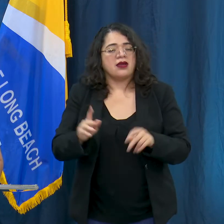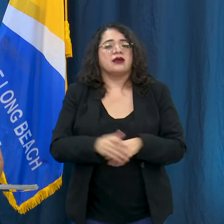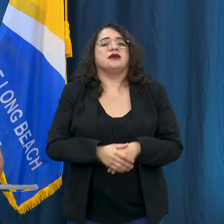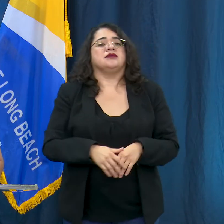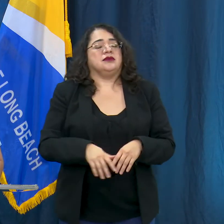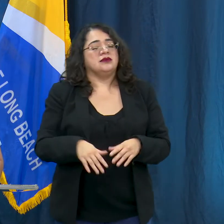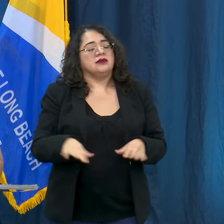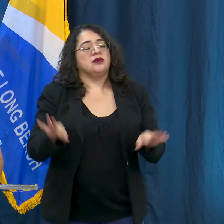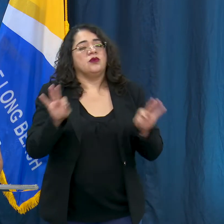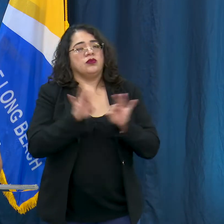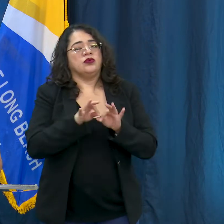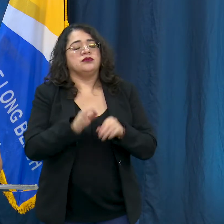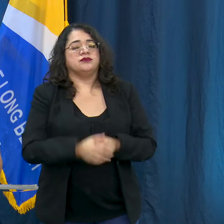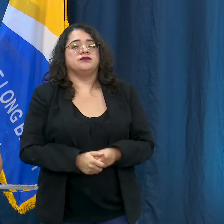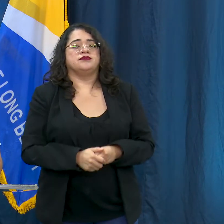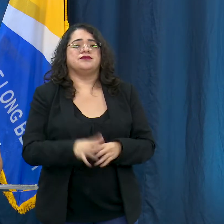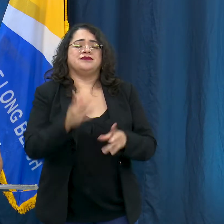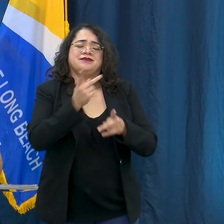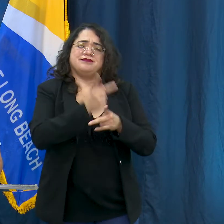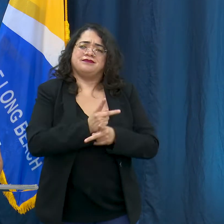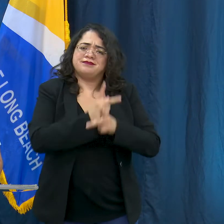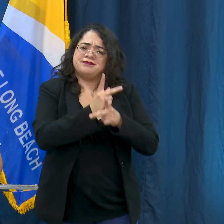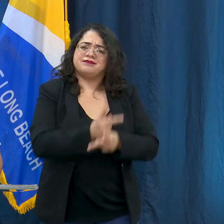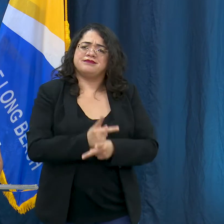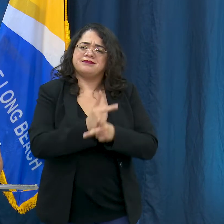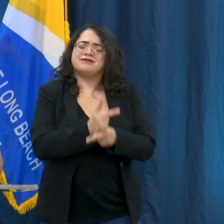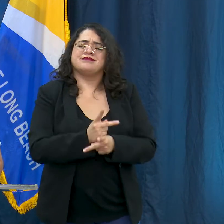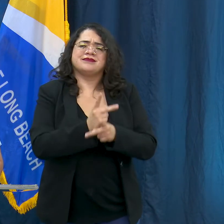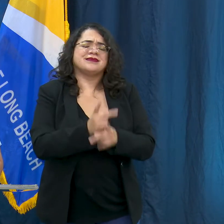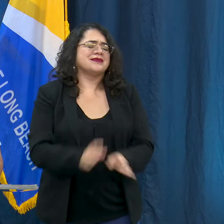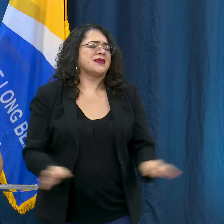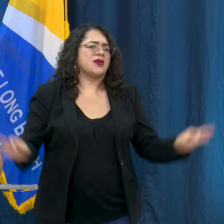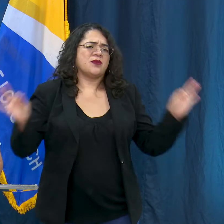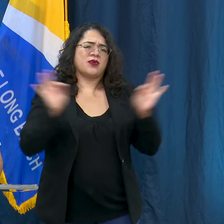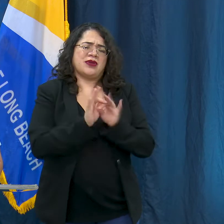Fosse on tomar precaution SS muy Syrio Forel Ament a importante es usted o